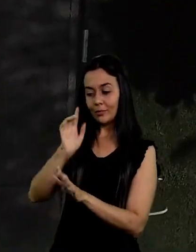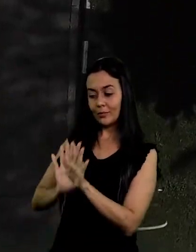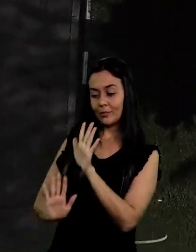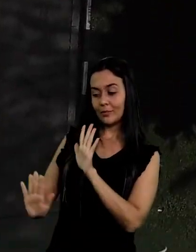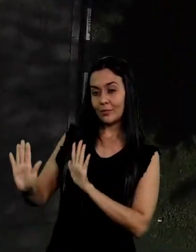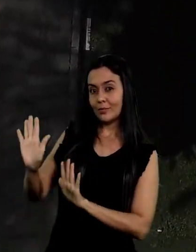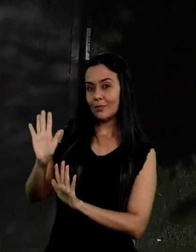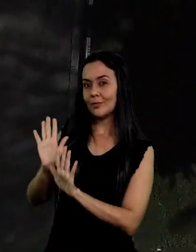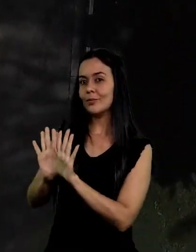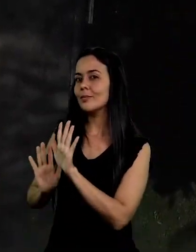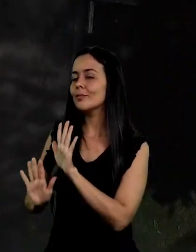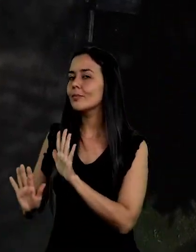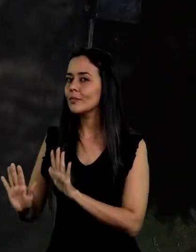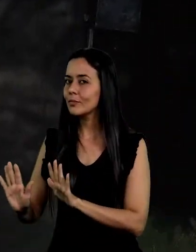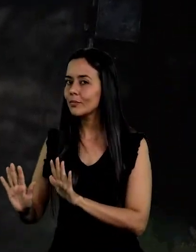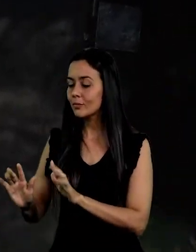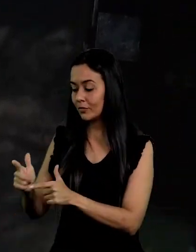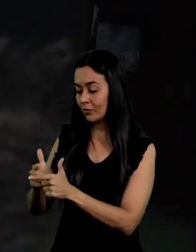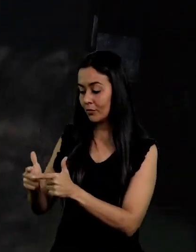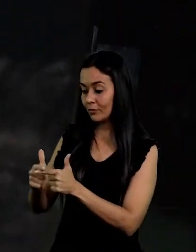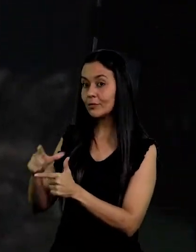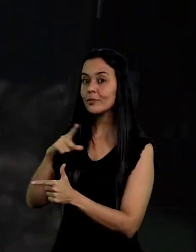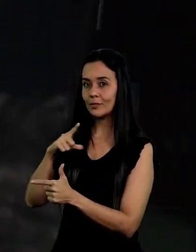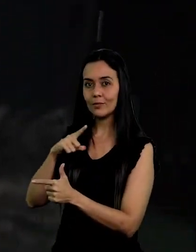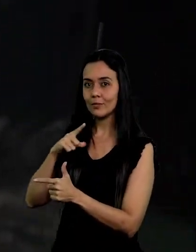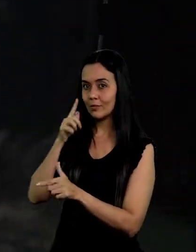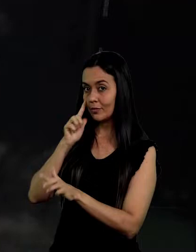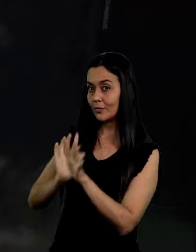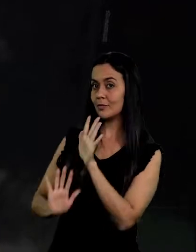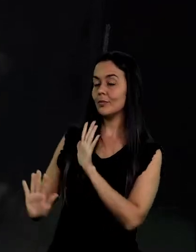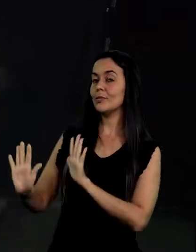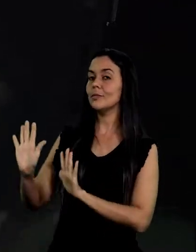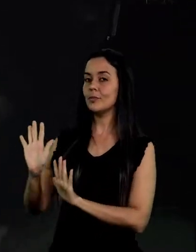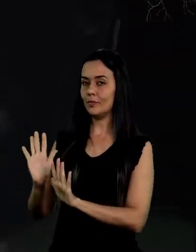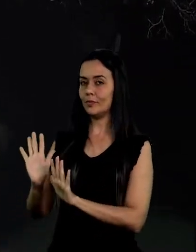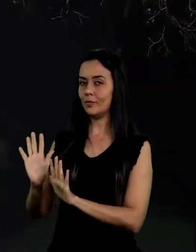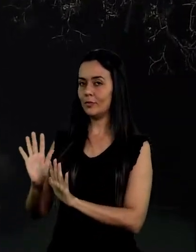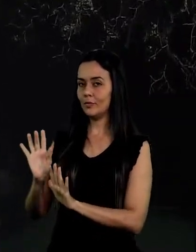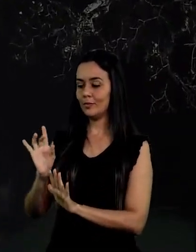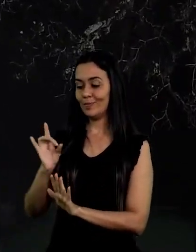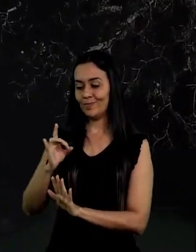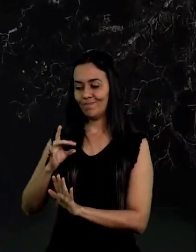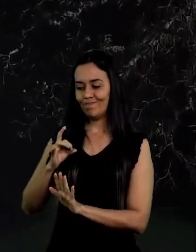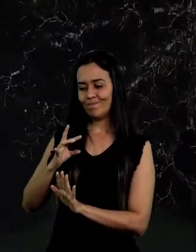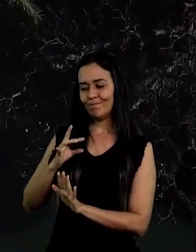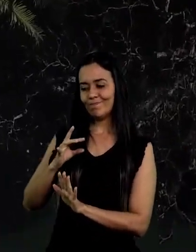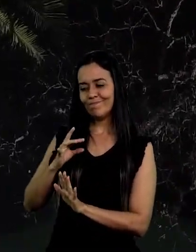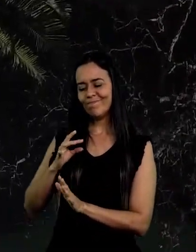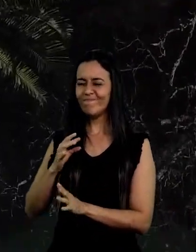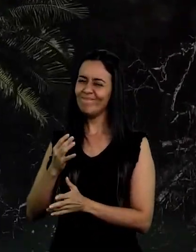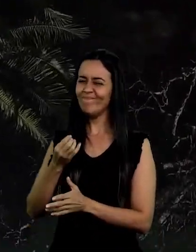Ele nos avisa da existência de um problema. Mas convenhamos: o medo é um professor muito fraco, né?